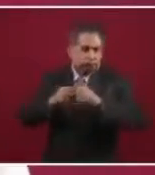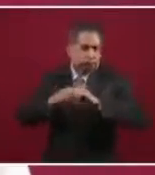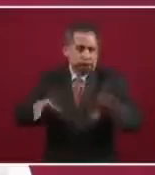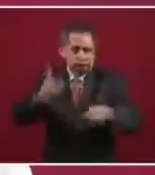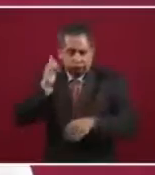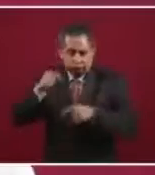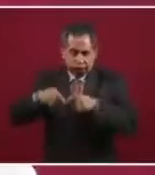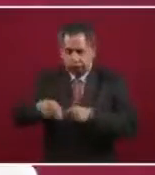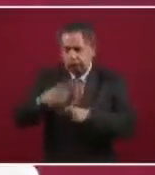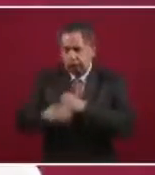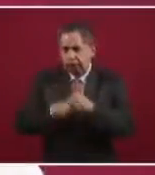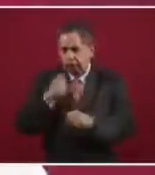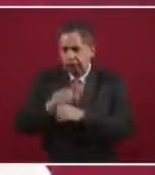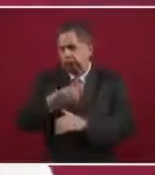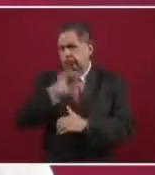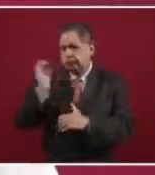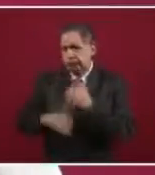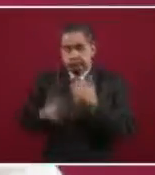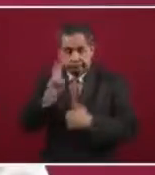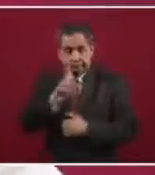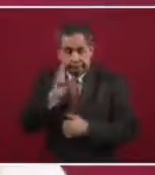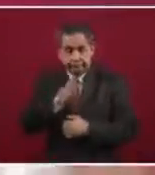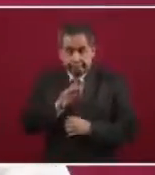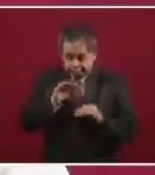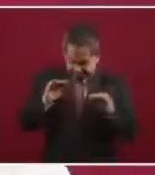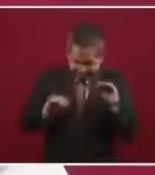este año podamos tenerlo definido, estamos justamente en esas evaluaciones.